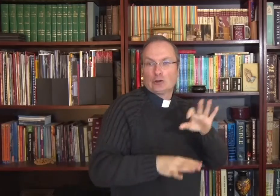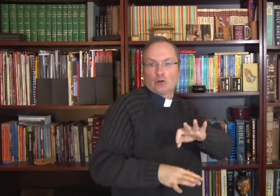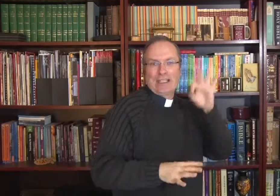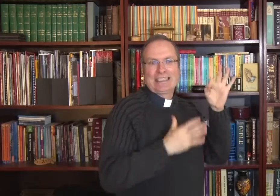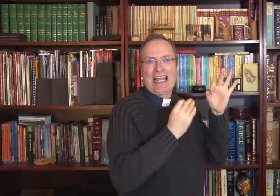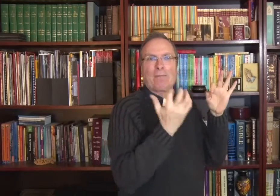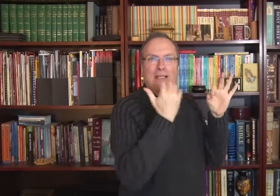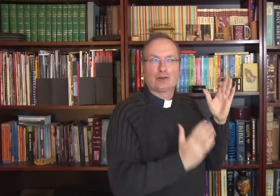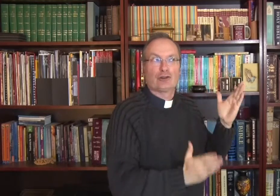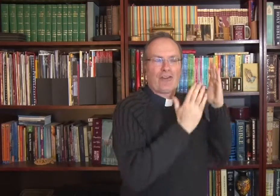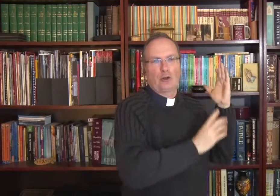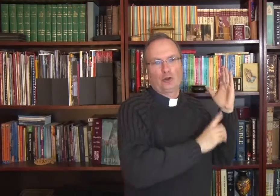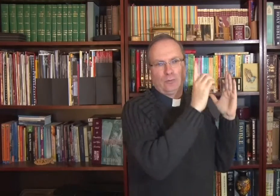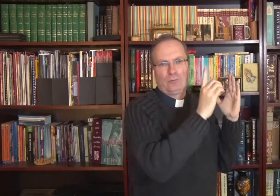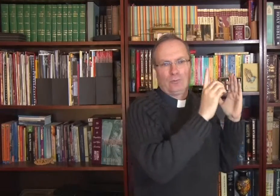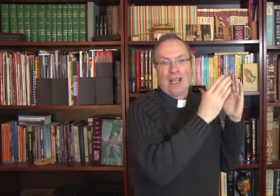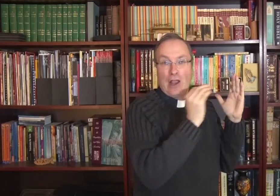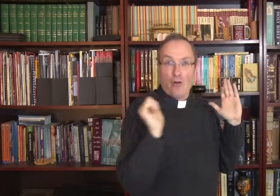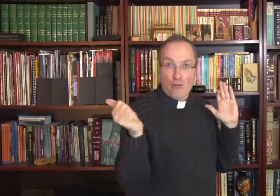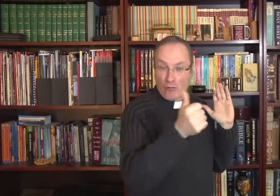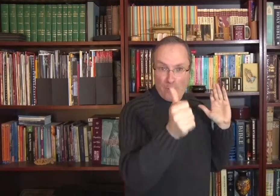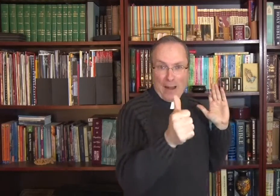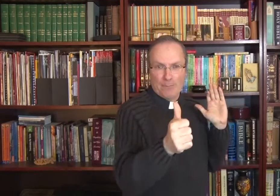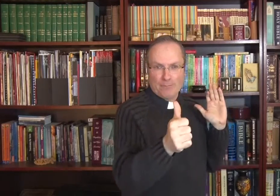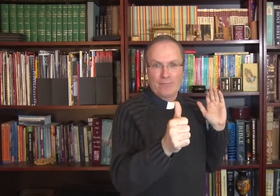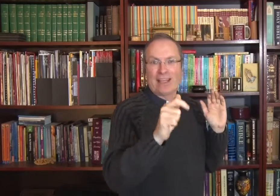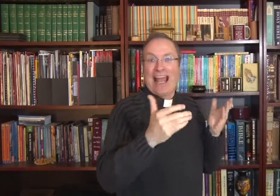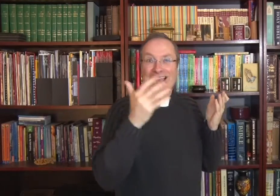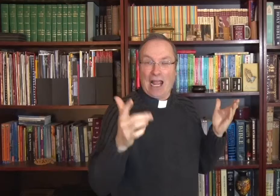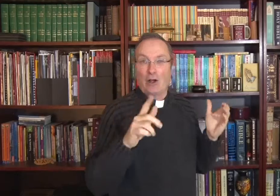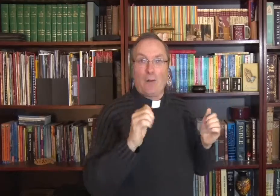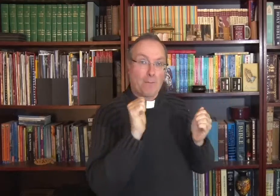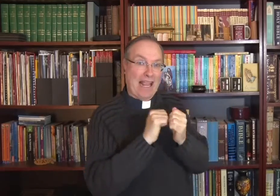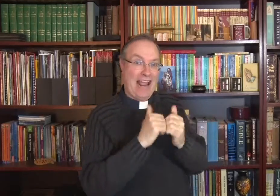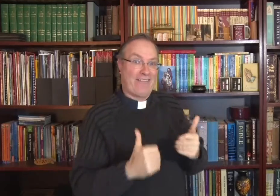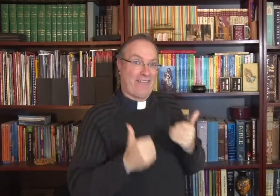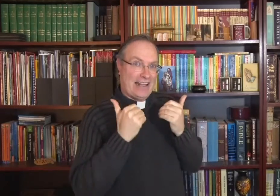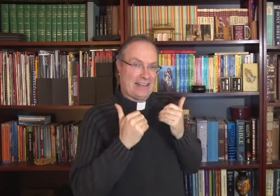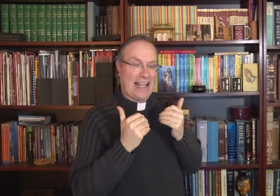mais choisie et précieuse devant Dieu, et vous-mêmes, en tant que pierres vivantes,